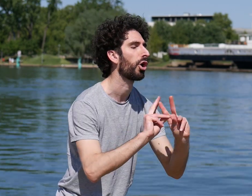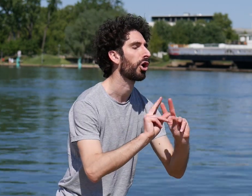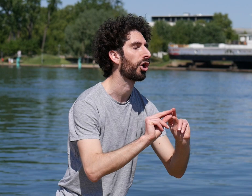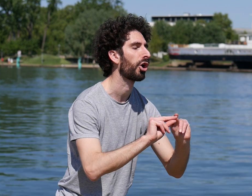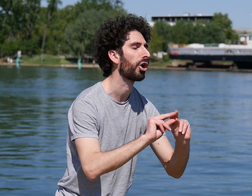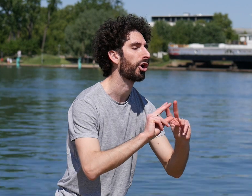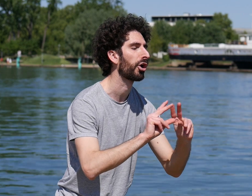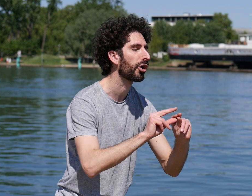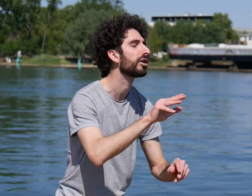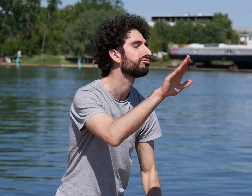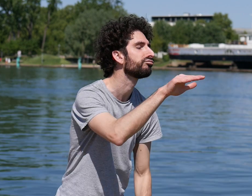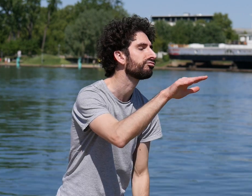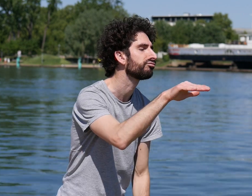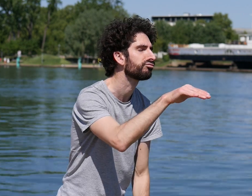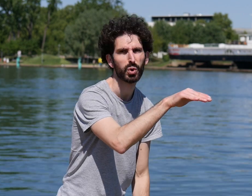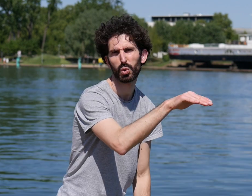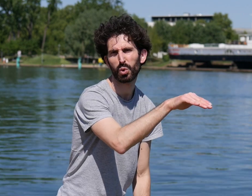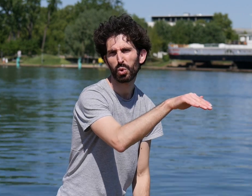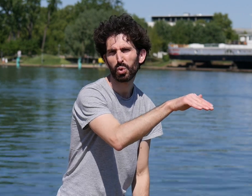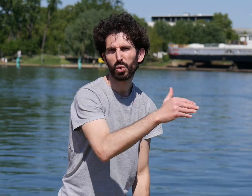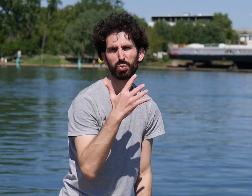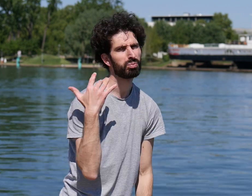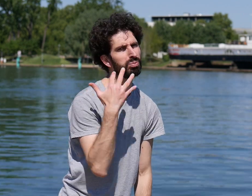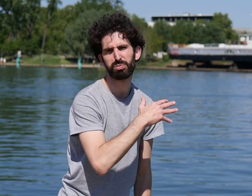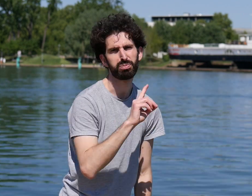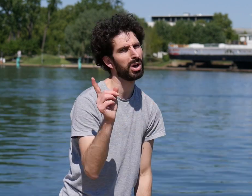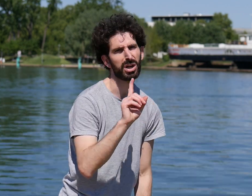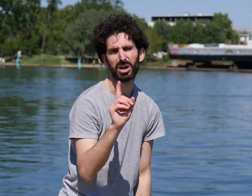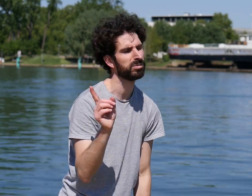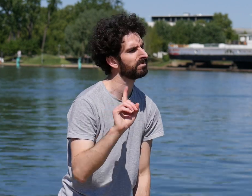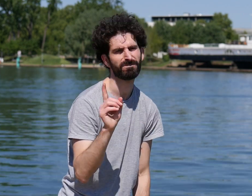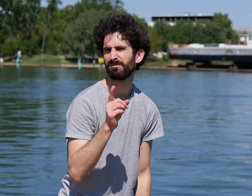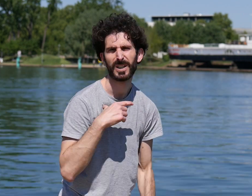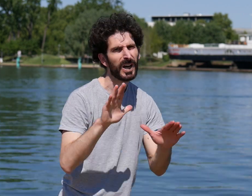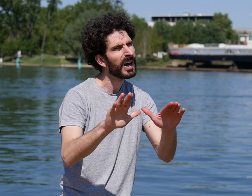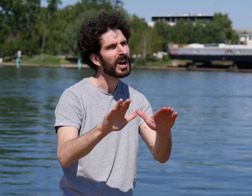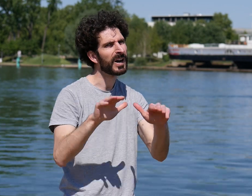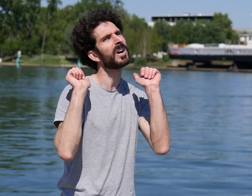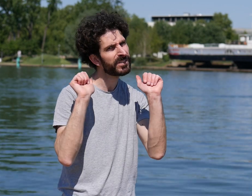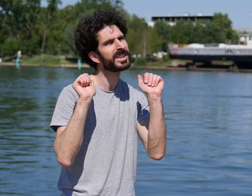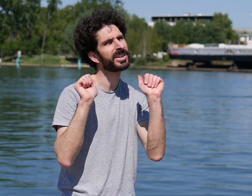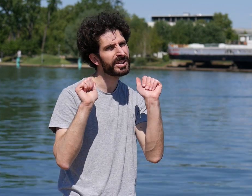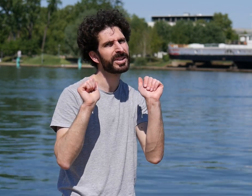et t'expliquer de façon condescendante. Ouh, ce n'est pas agréable du tout. A éviter !